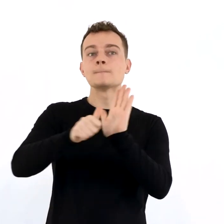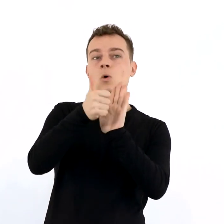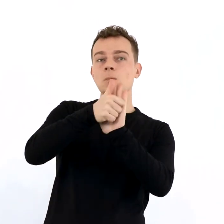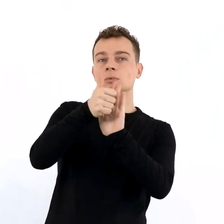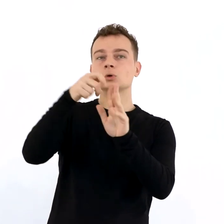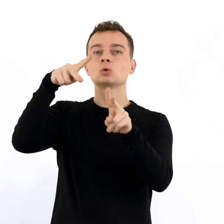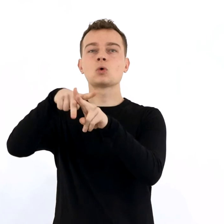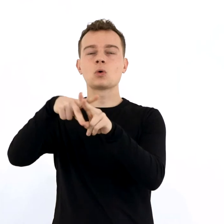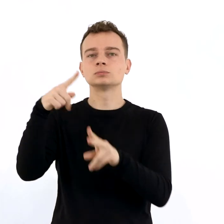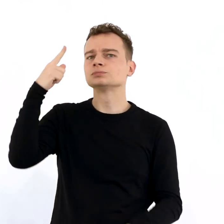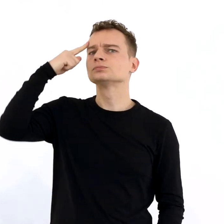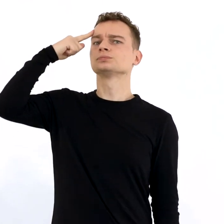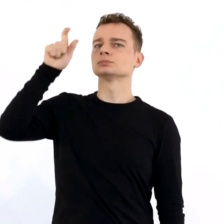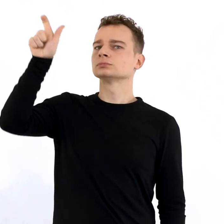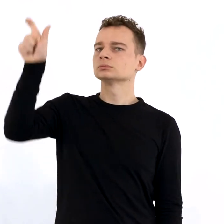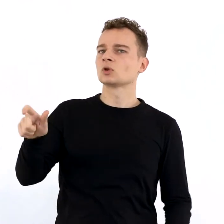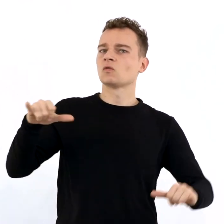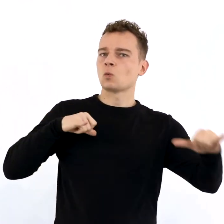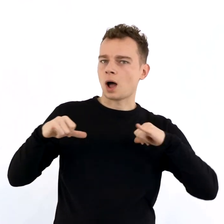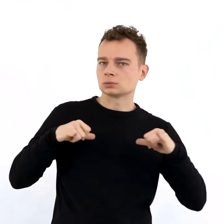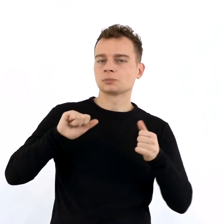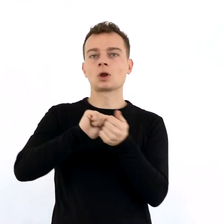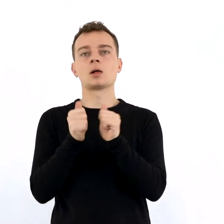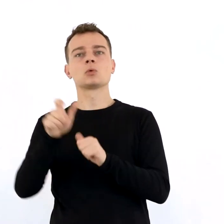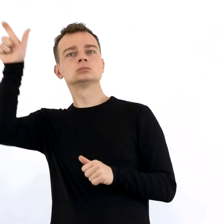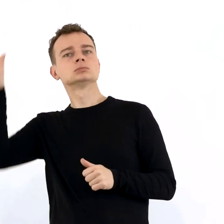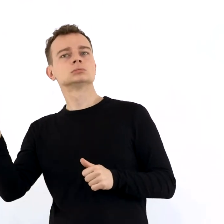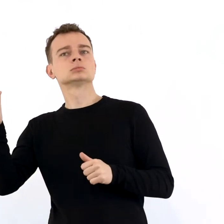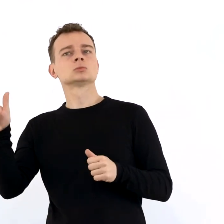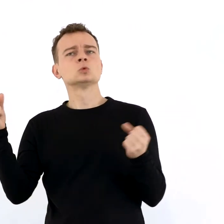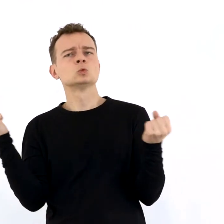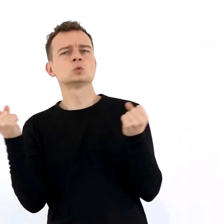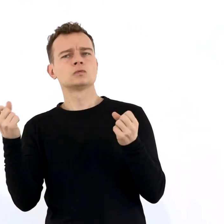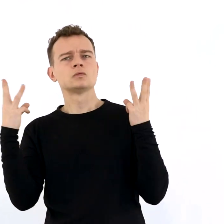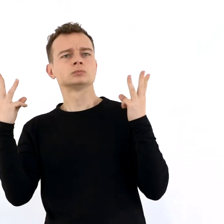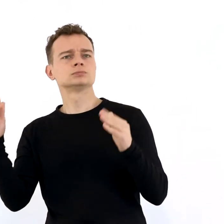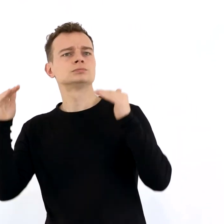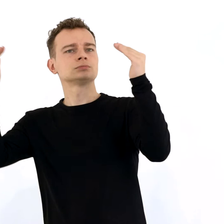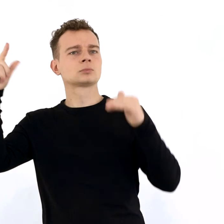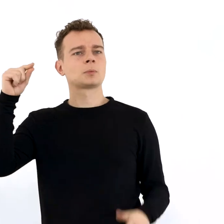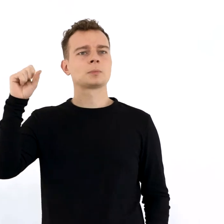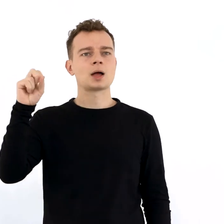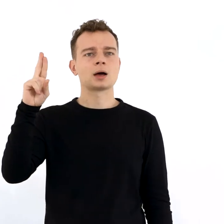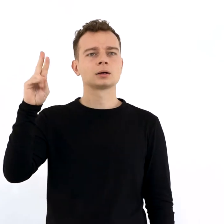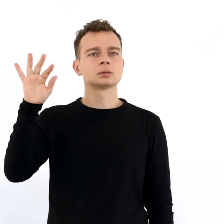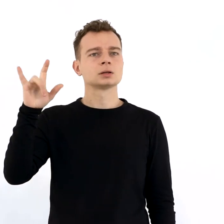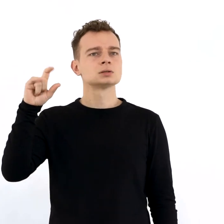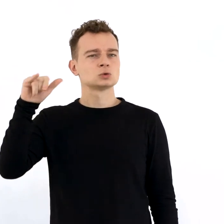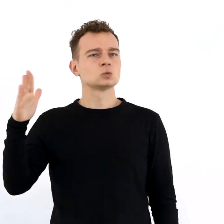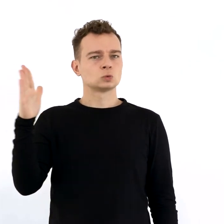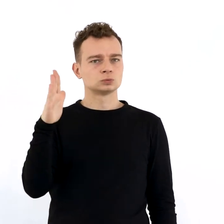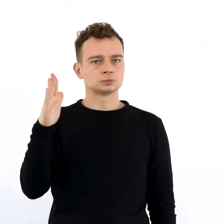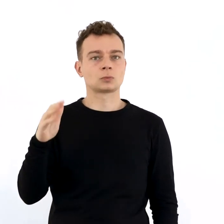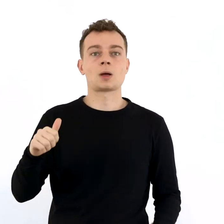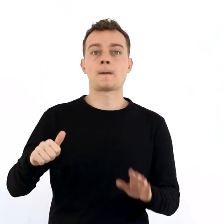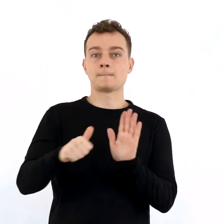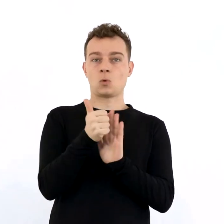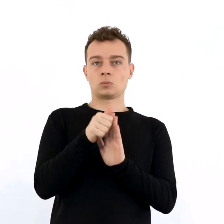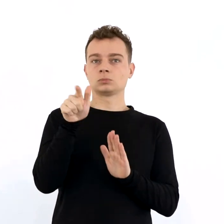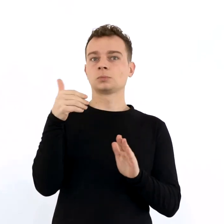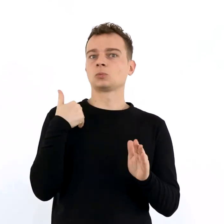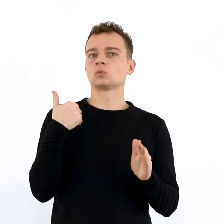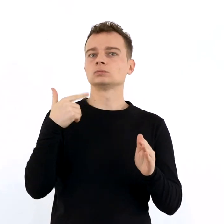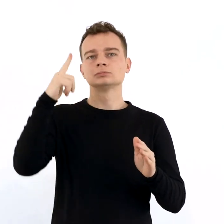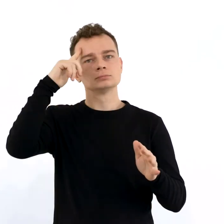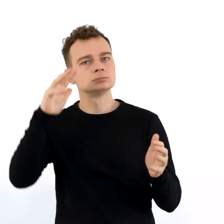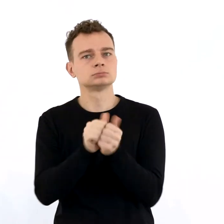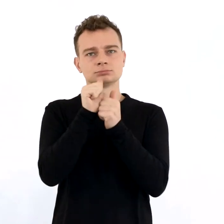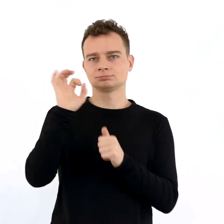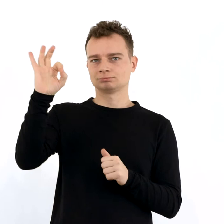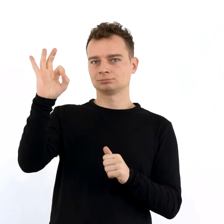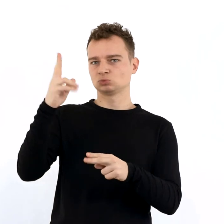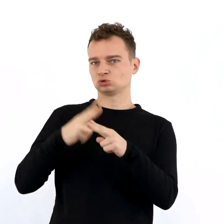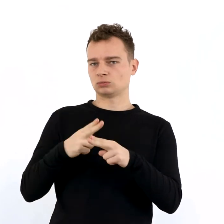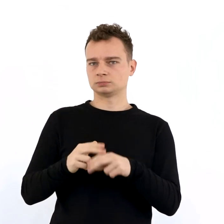Wynalazkiem rzymskim był pomnik konny upamiętniający danego władcę lub patrycjusza.